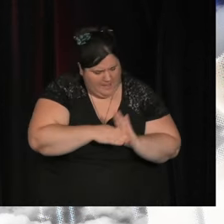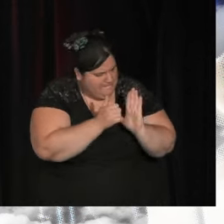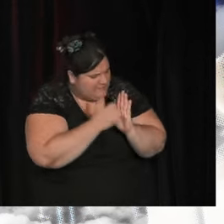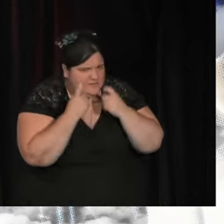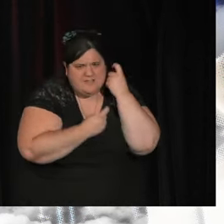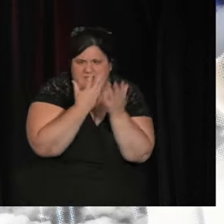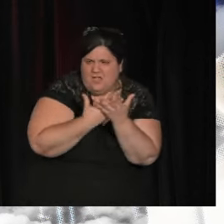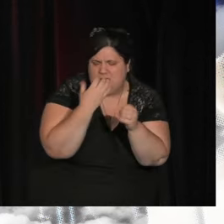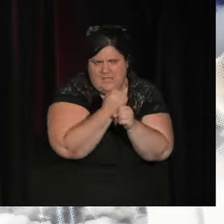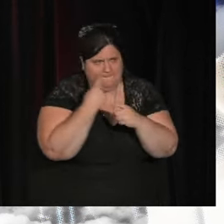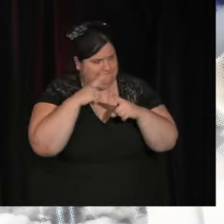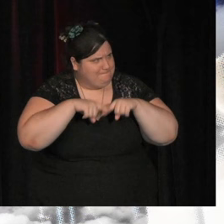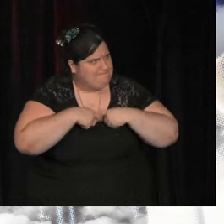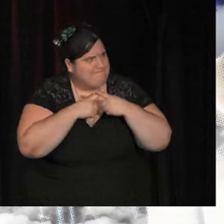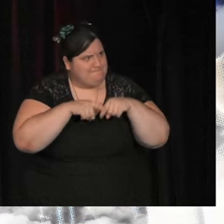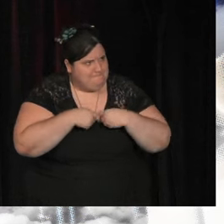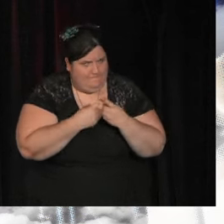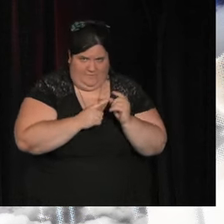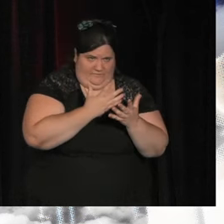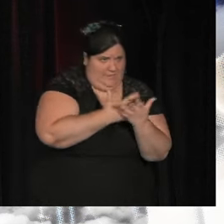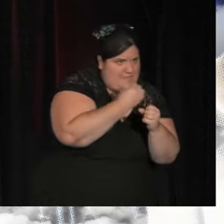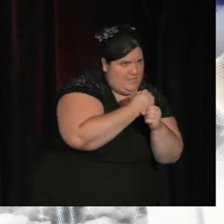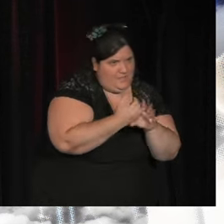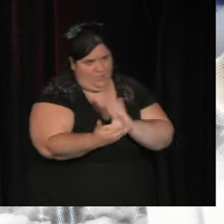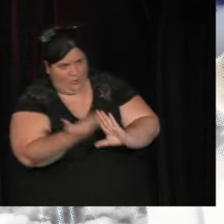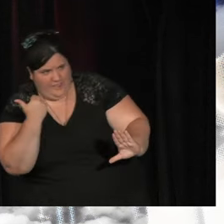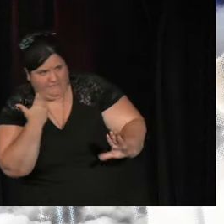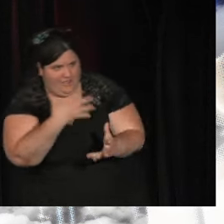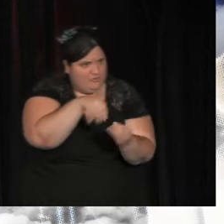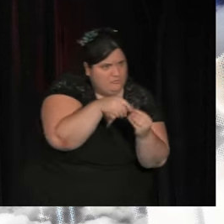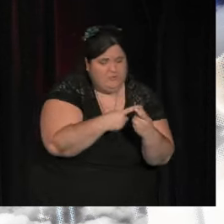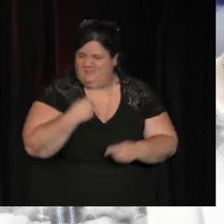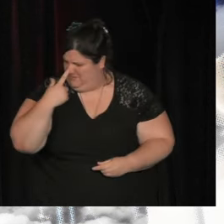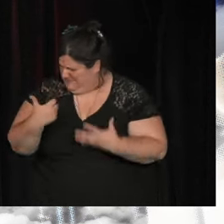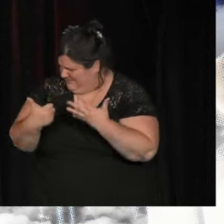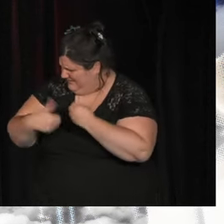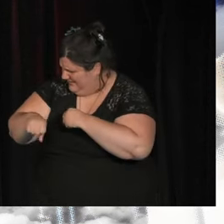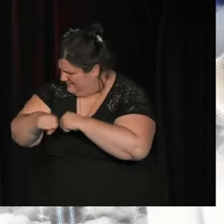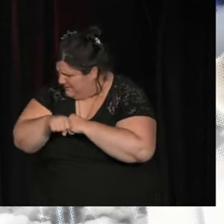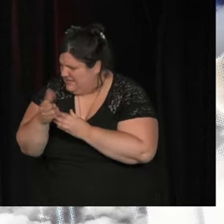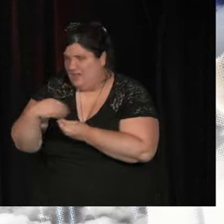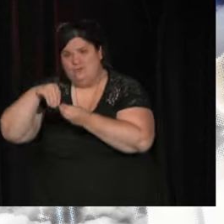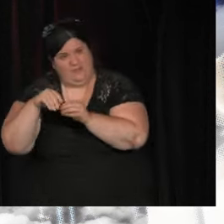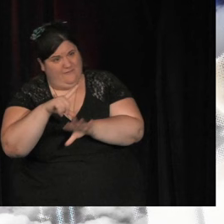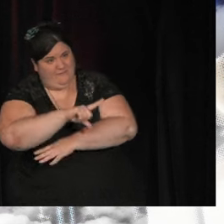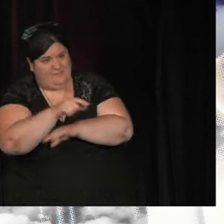Je voulais juste rebondir sur ce que tu disais sur le côté 21 héros et sur le côté six semaines, ça paraît très peu. Mais en fait, ce qu'il faut comprendre, je vous invite, pour les gens qui